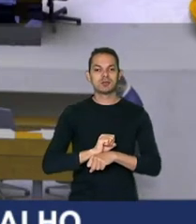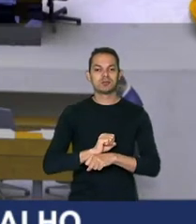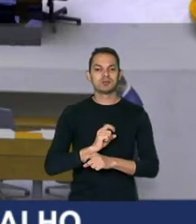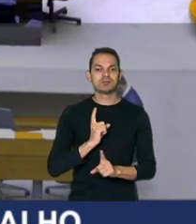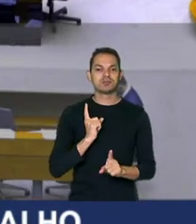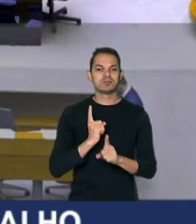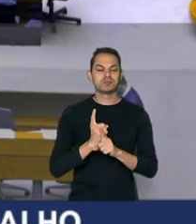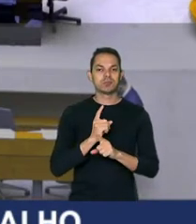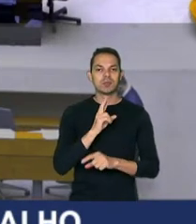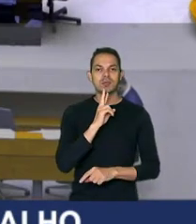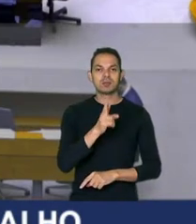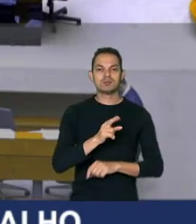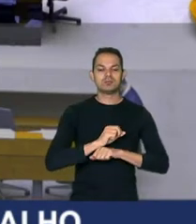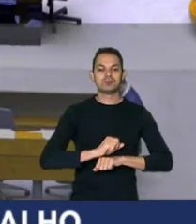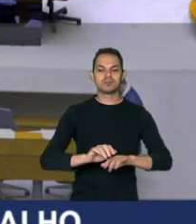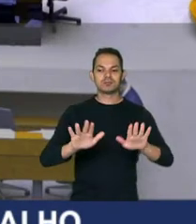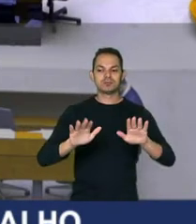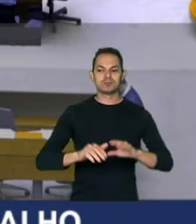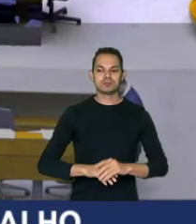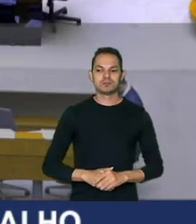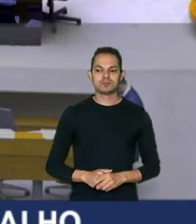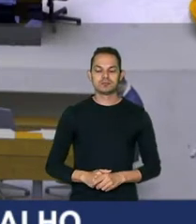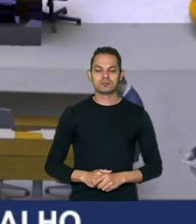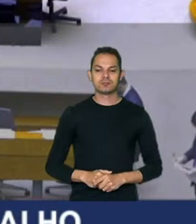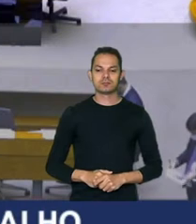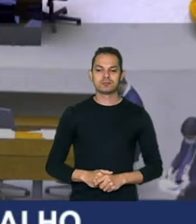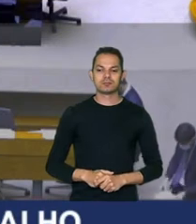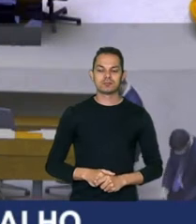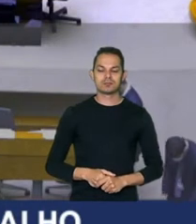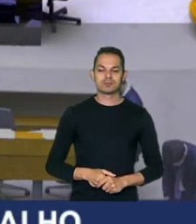AGUARDANDO PARA DIVULGAR O RESULTADO DESTA VOTAÇÃO DO PRIMEIRO DESTAQUE DE BANCADA.